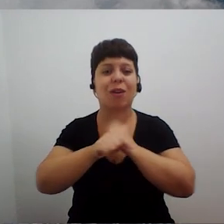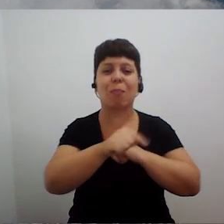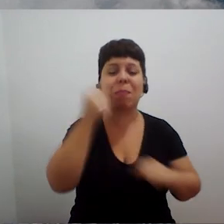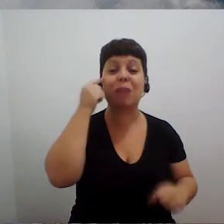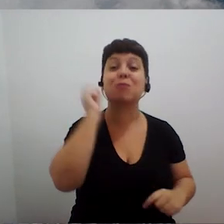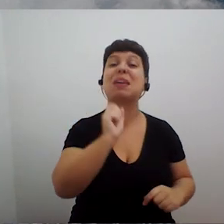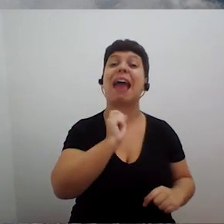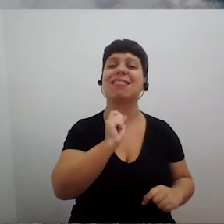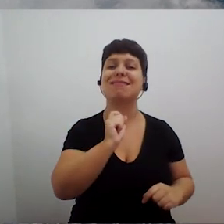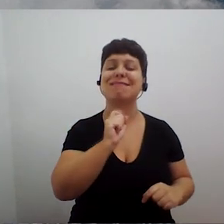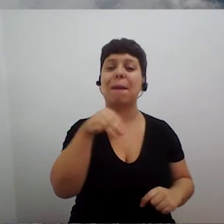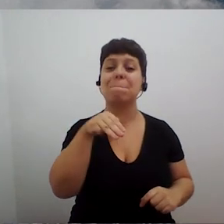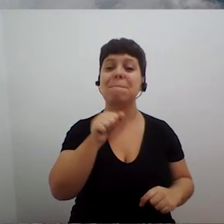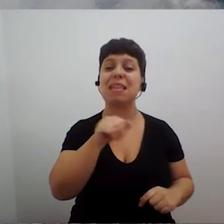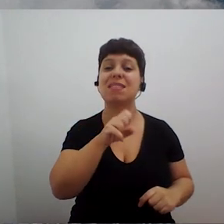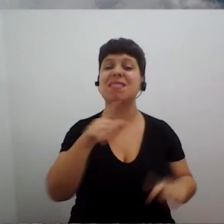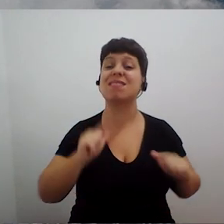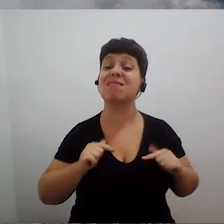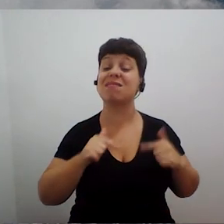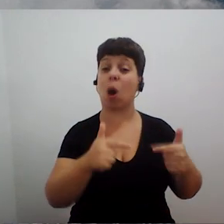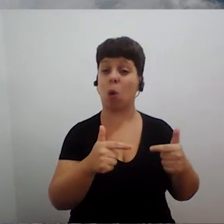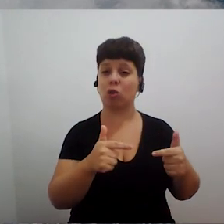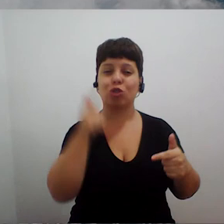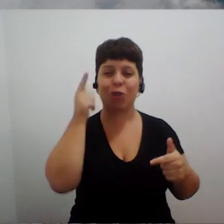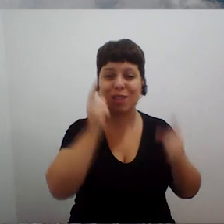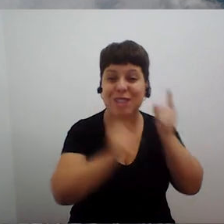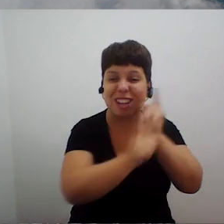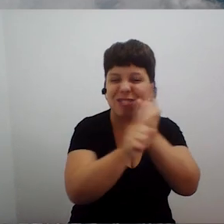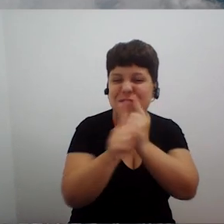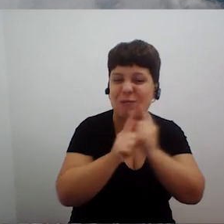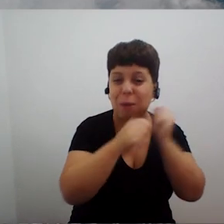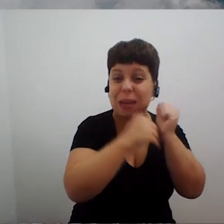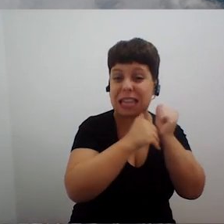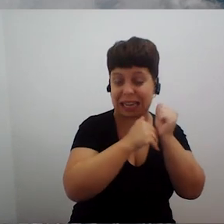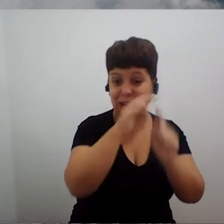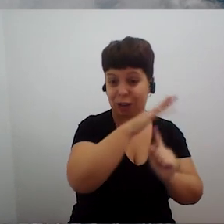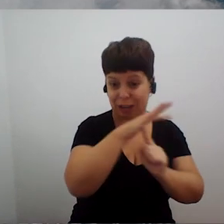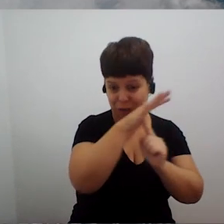têm esse ministério essa missão na terra de ajudar a revelar esses segredos da natureza